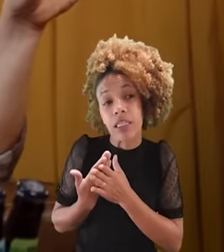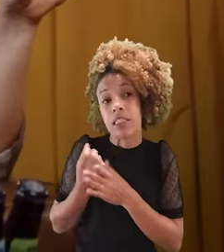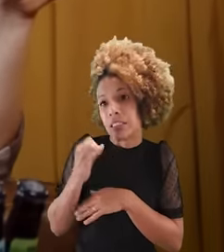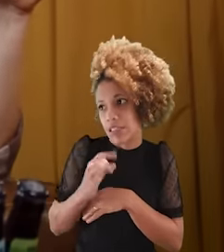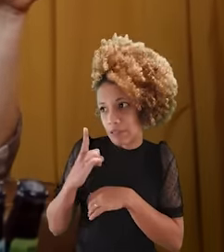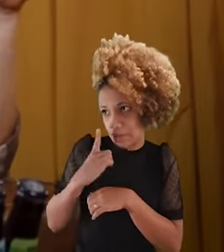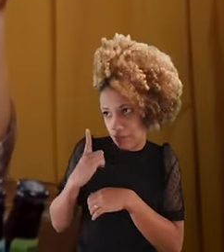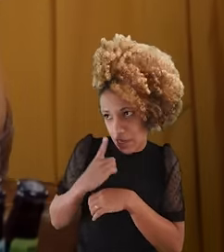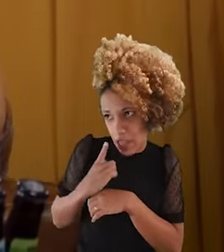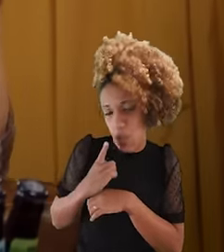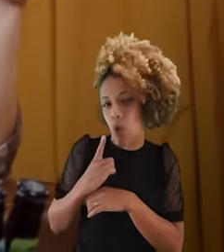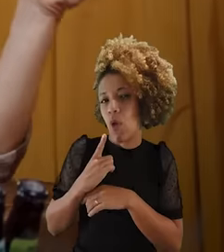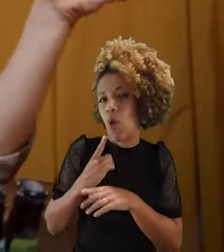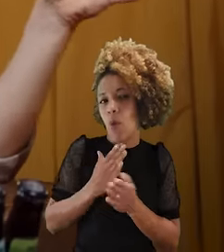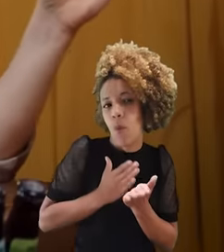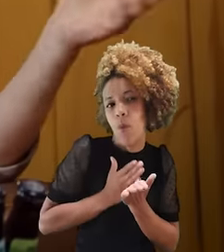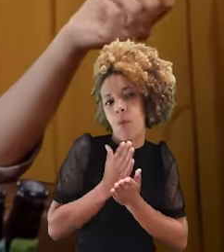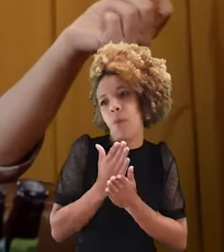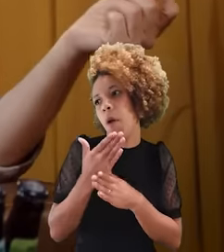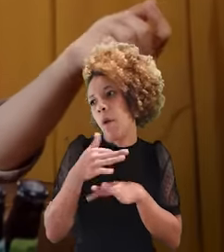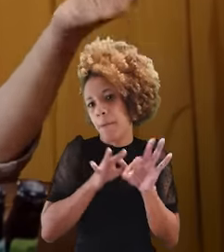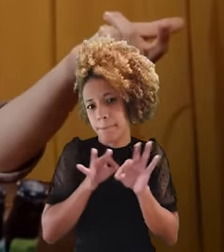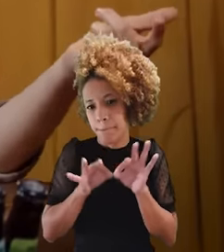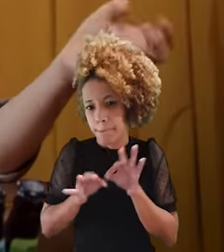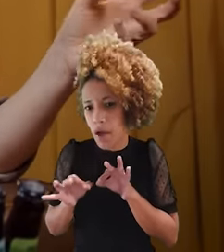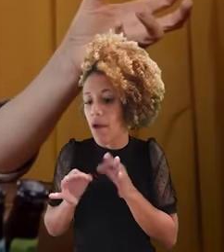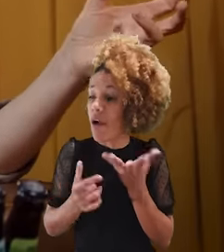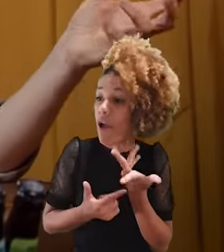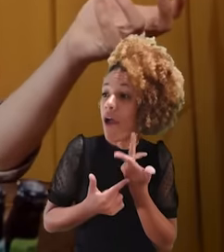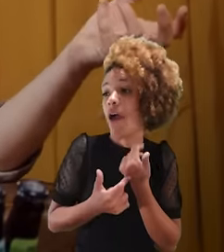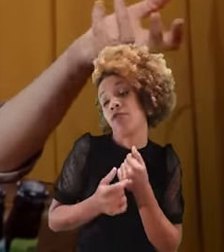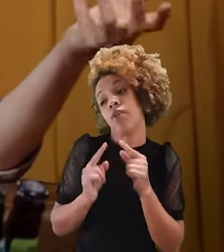uma uma diferenciação esse artesão o que ele tá imprimindo lá é arte então dali a sua parte